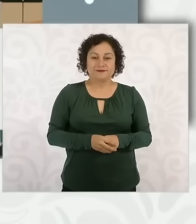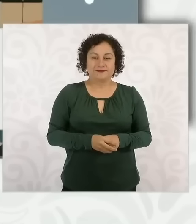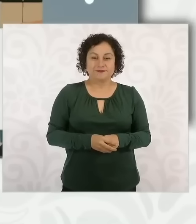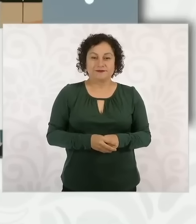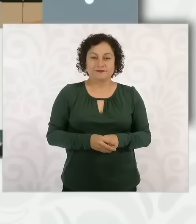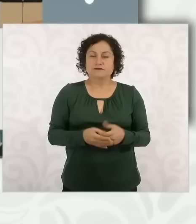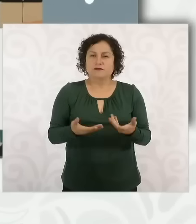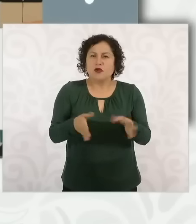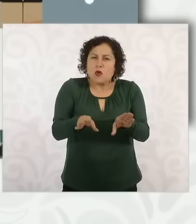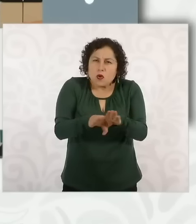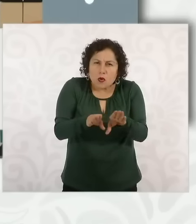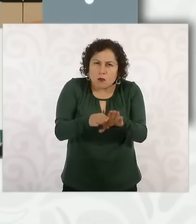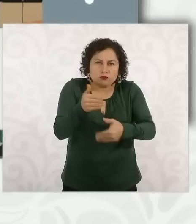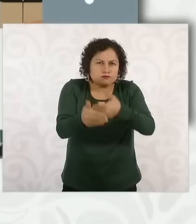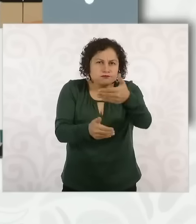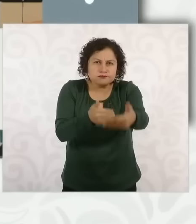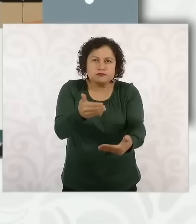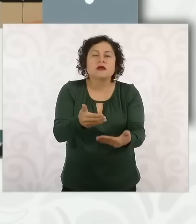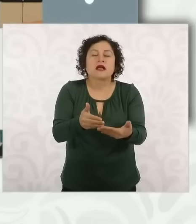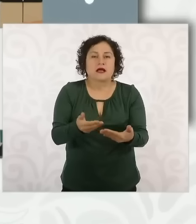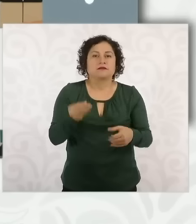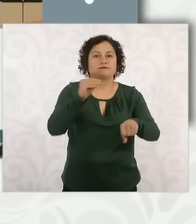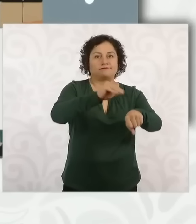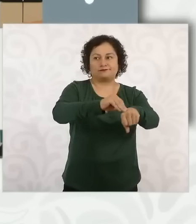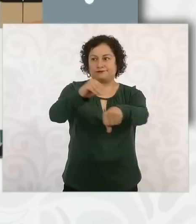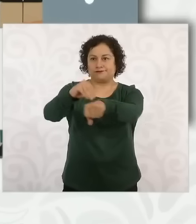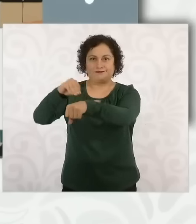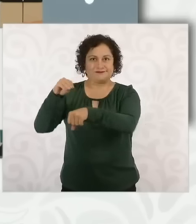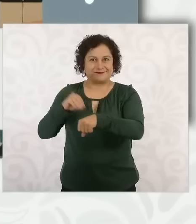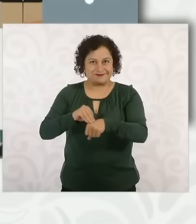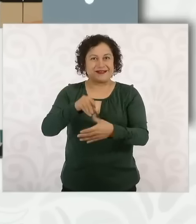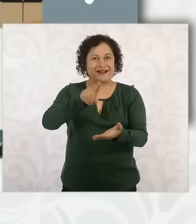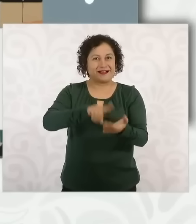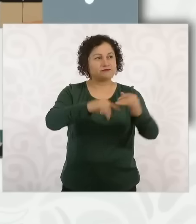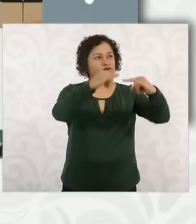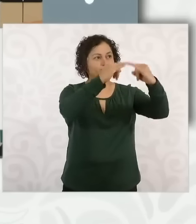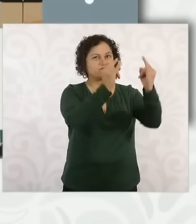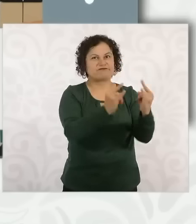lo vamos a hacer? Se van a instalar módulos de bienestar. similares a los que instalamos cuando